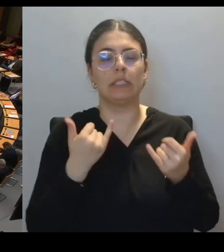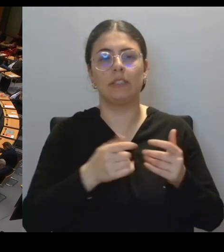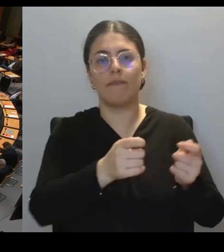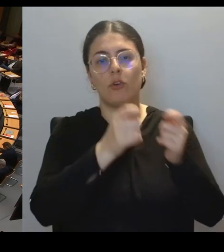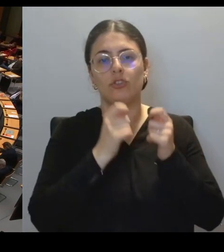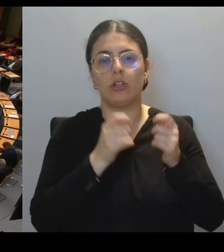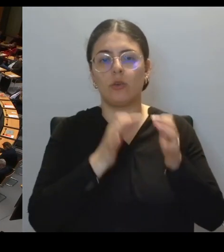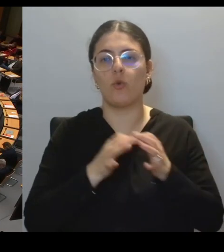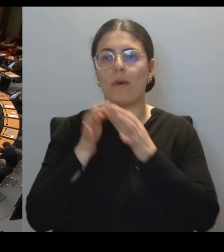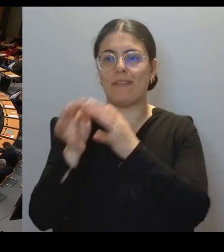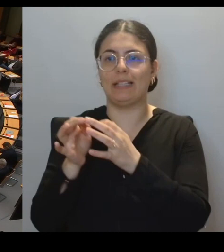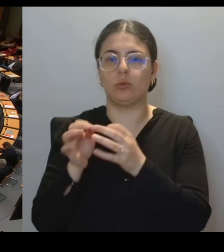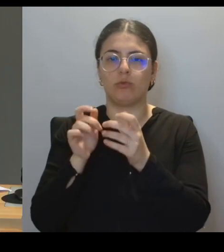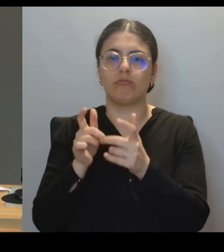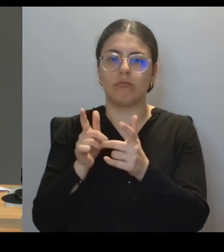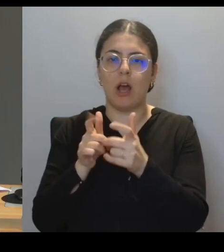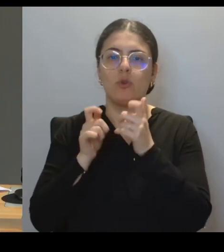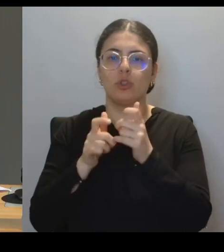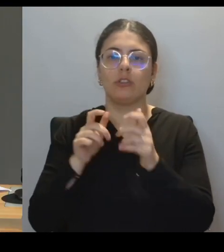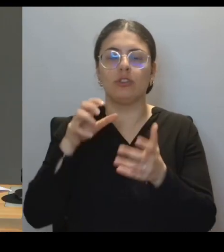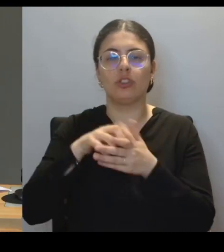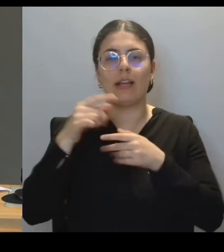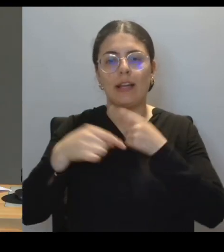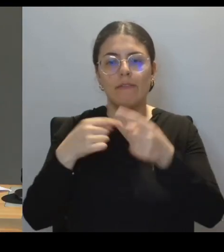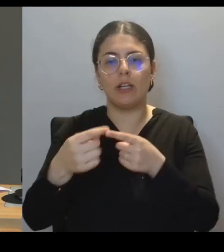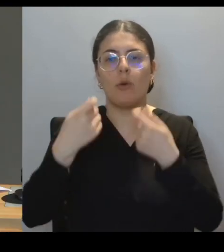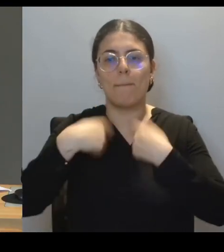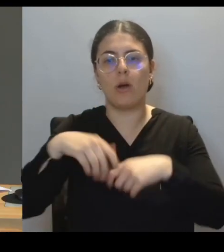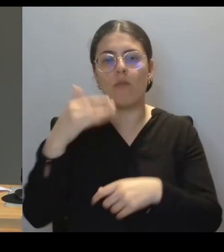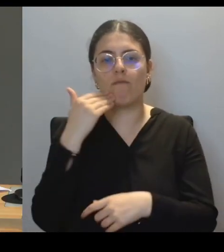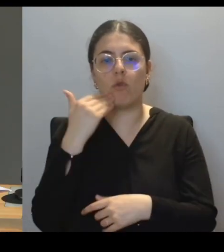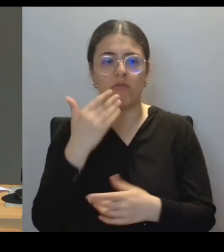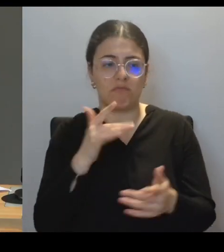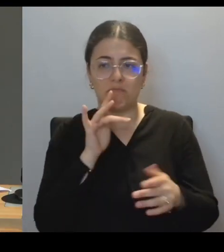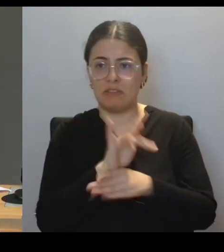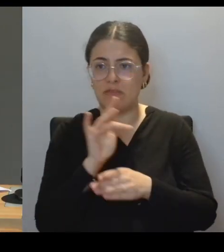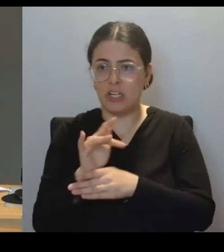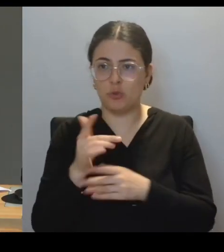Widerspruch höre ich dazu nicht. Dann verfahren wir so Die Tagesordnungspunkte 43 und 44